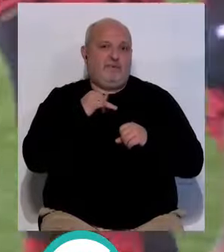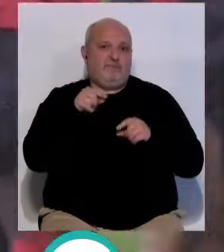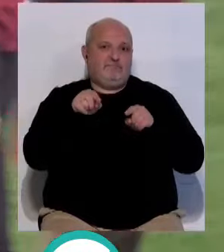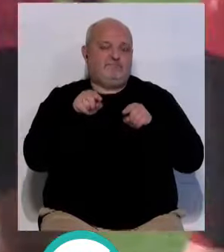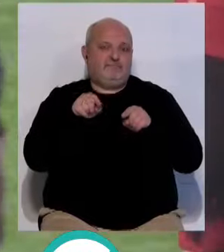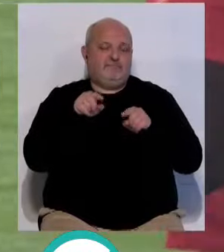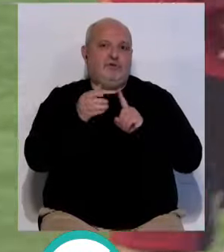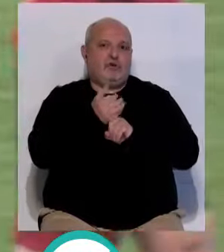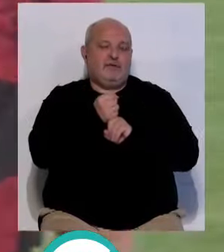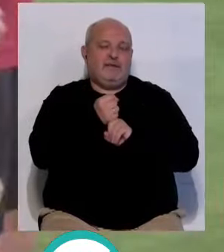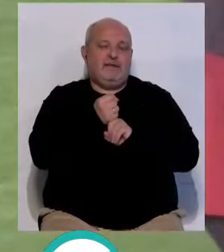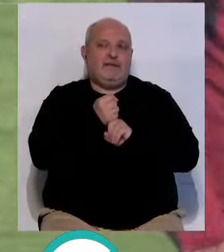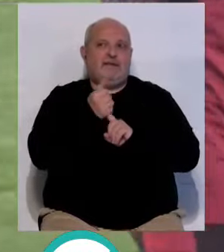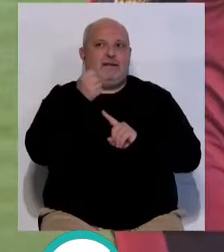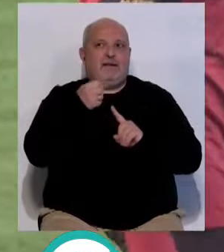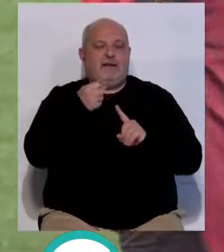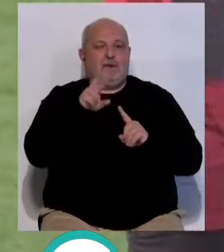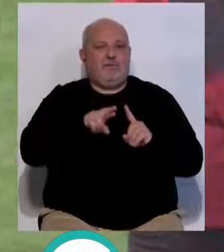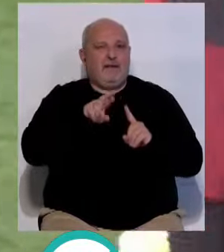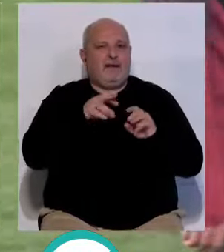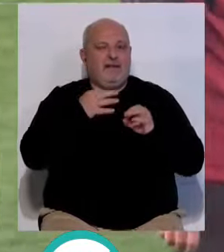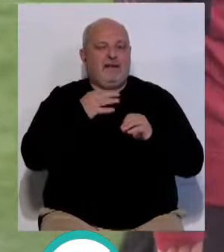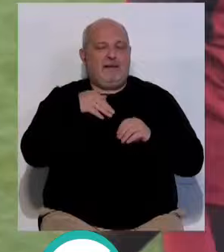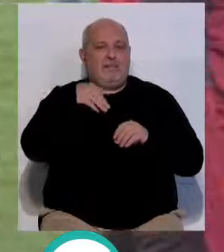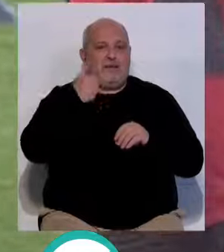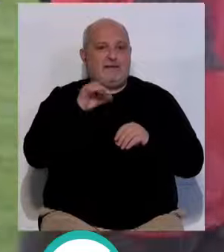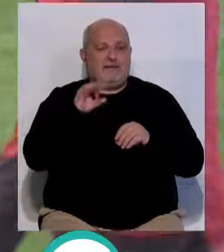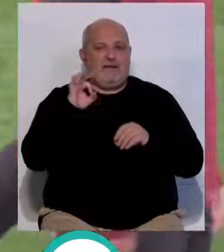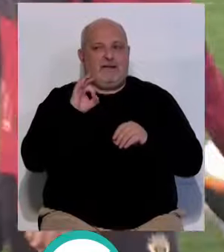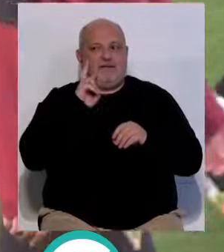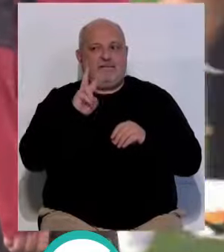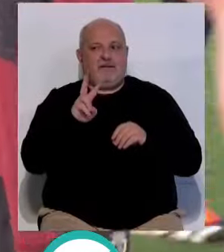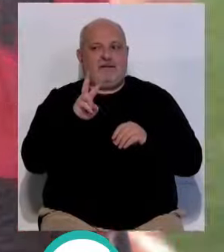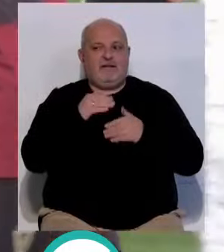puede conseguir entonces más recuperable creo yo machis hacerle ver que se tiene que partir